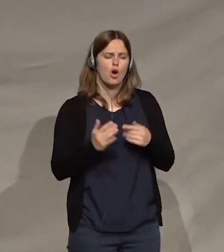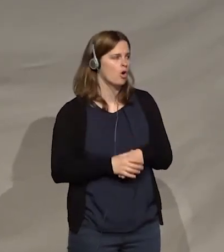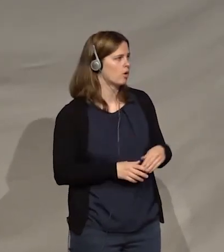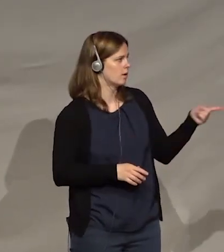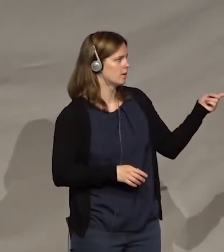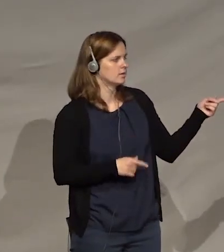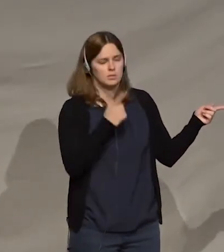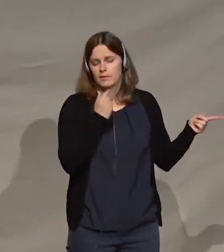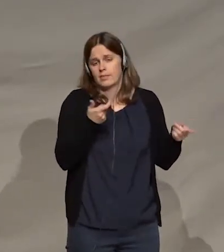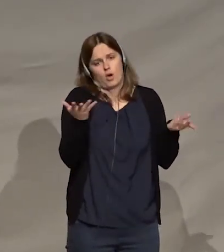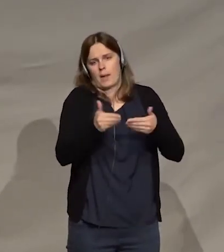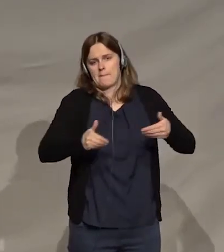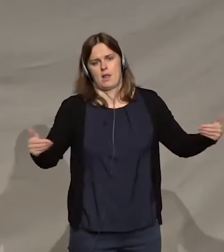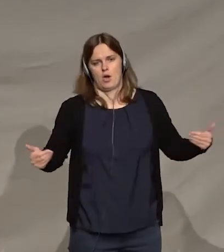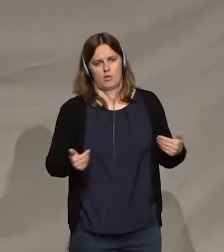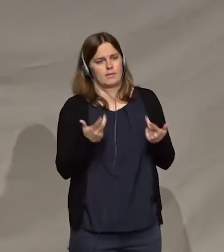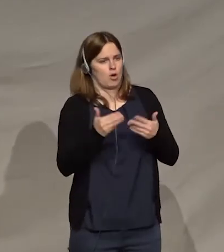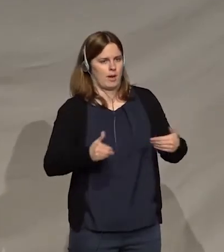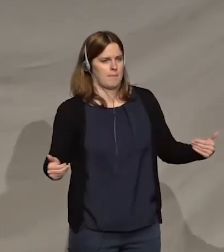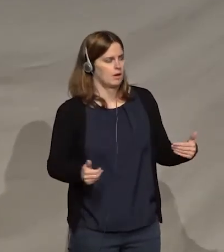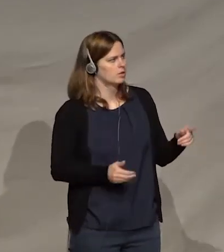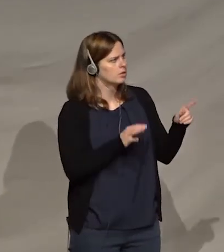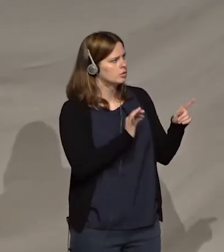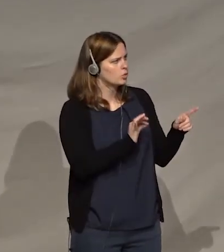Tušíte, kolik z nich je z České republiky?